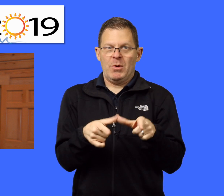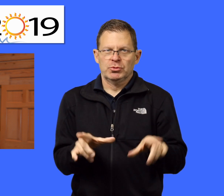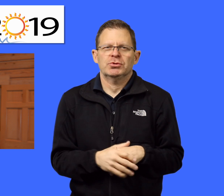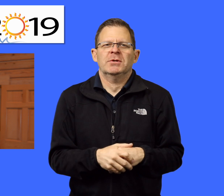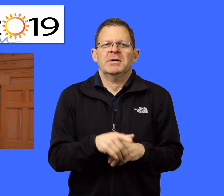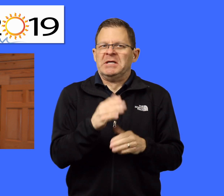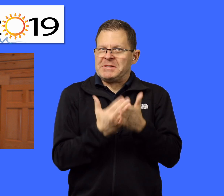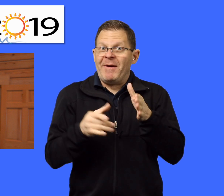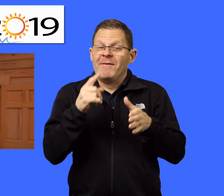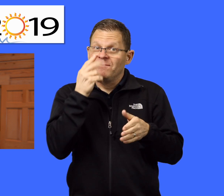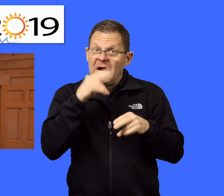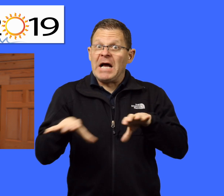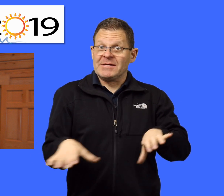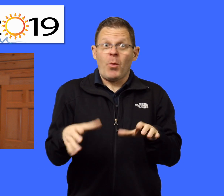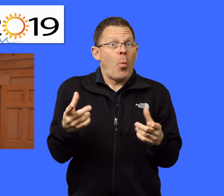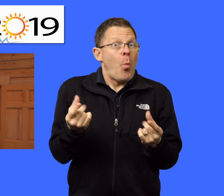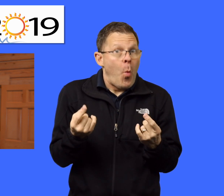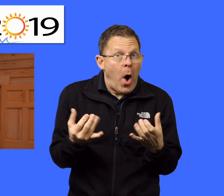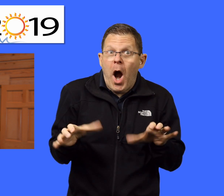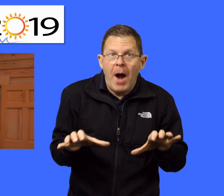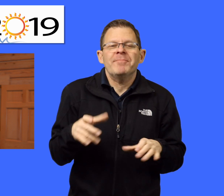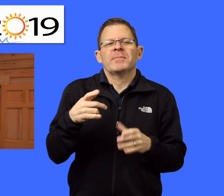jugar con los diferentes lenguajes de computación.